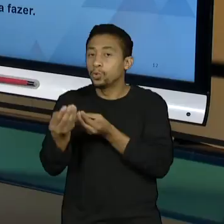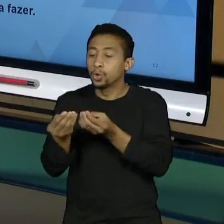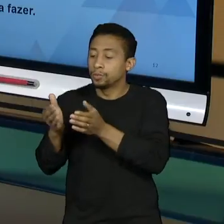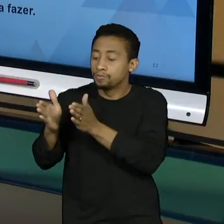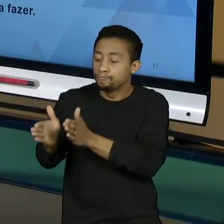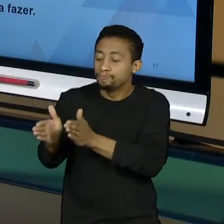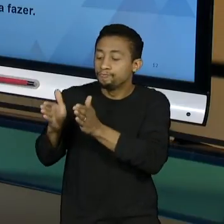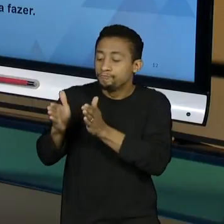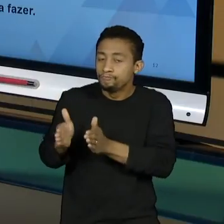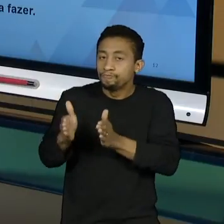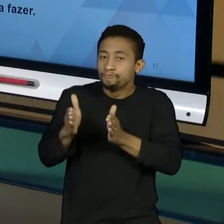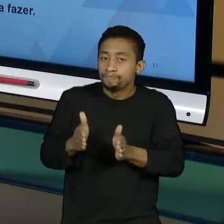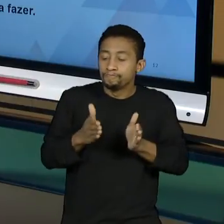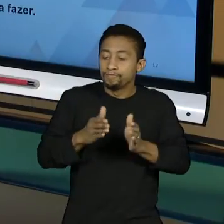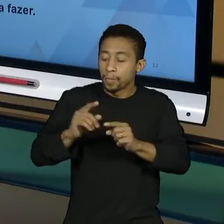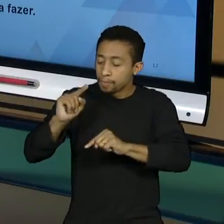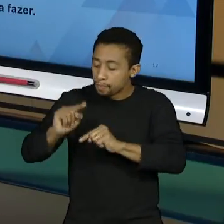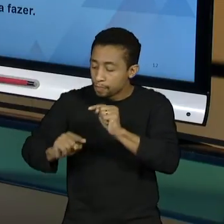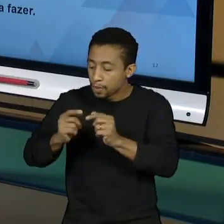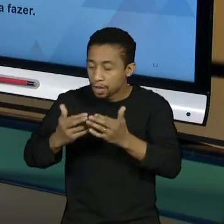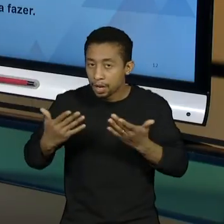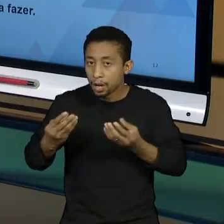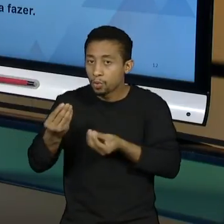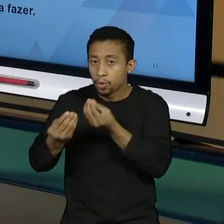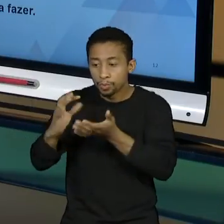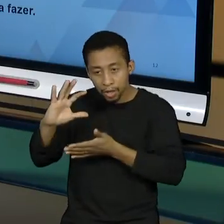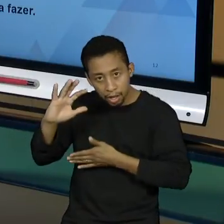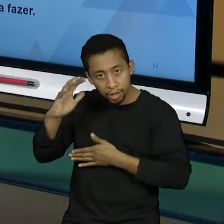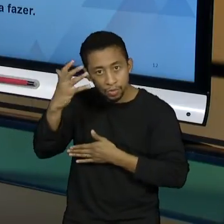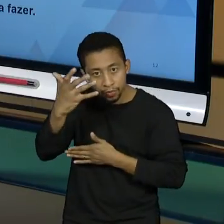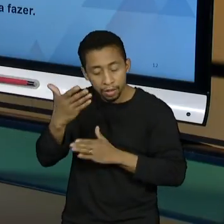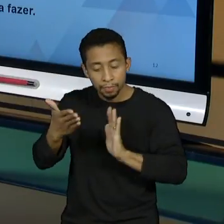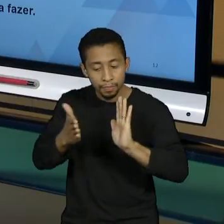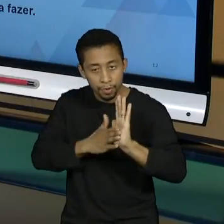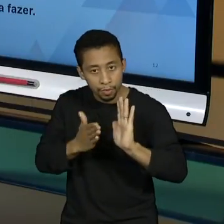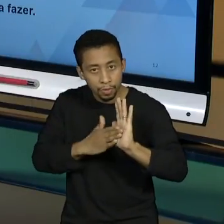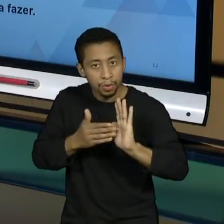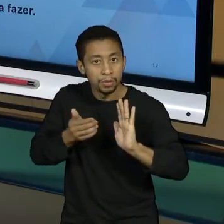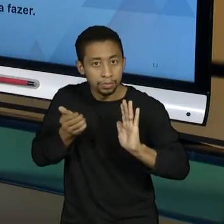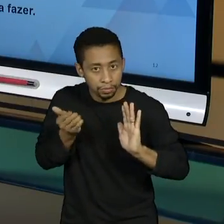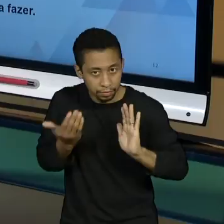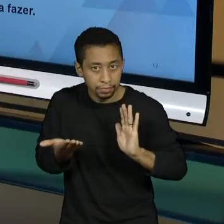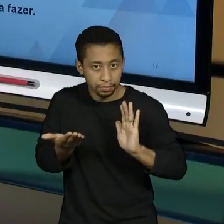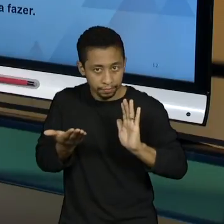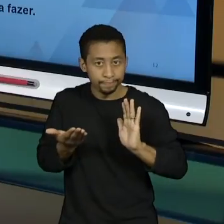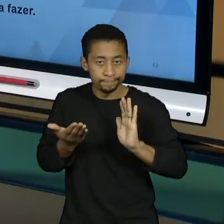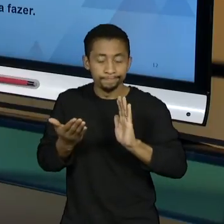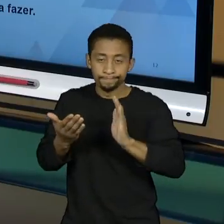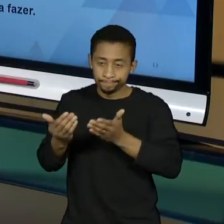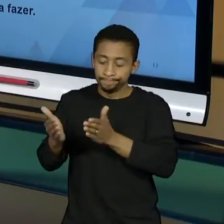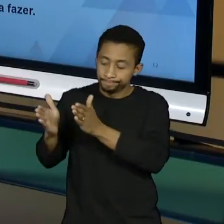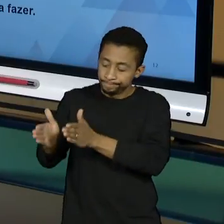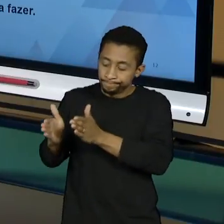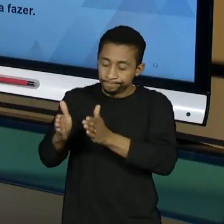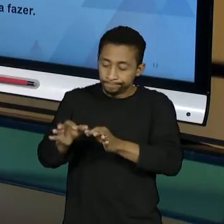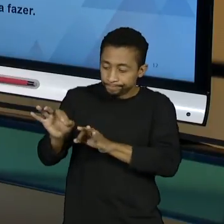TER TOMADO, QUAIS AS FERRAMENTAS, QUAIS AS SOLUÇÕES, QUAIS AS PROPOSTAS, QUAIS AS INTERAÇÕES... VÁ ALÉM DE "TEMPO CURTO E MUITA